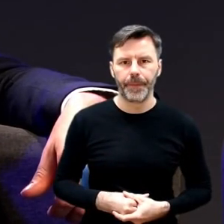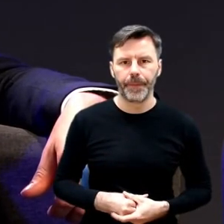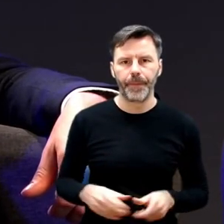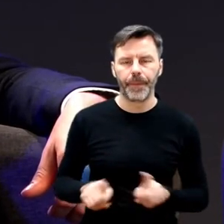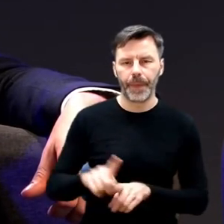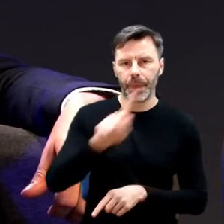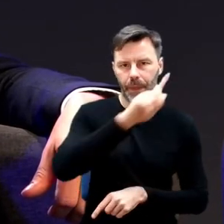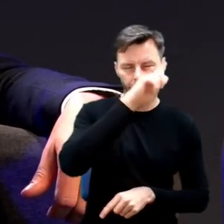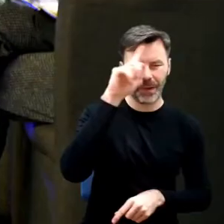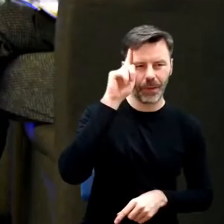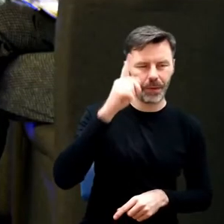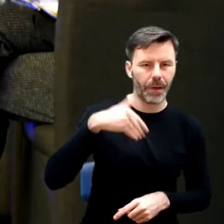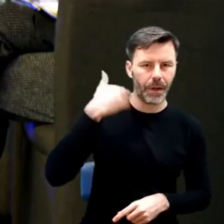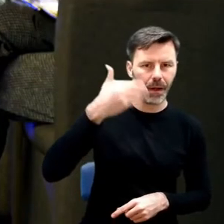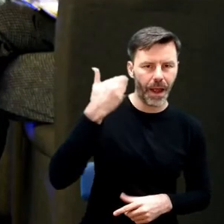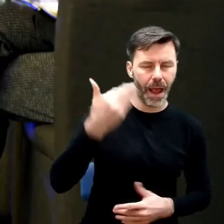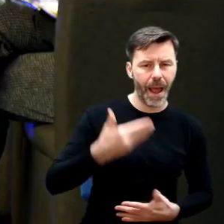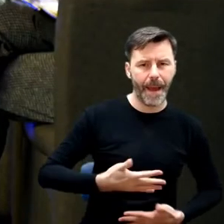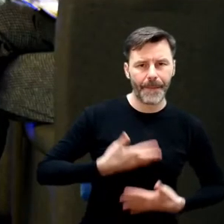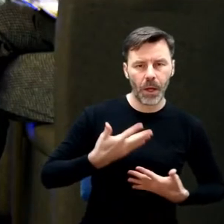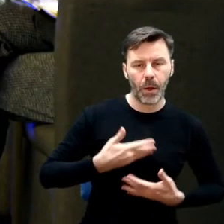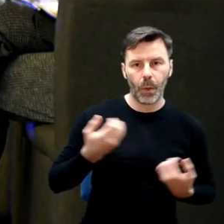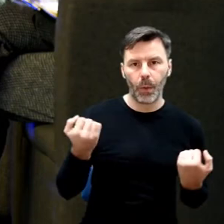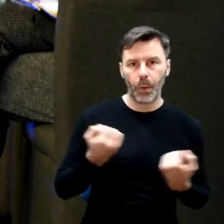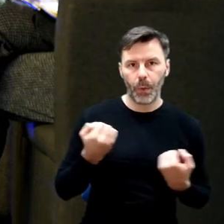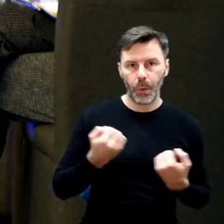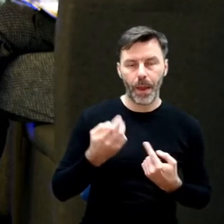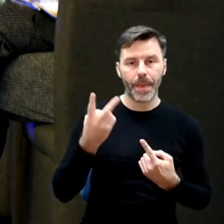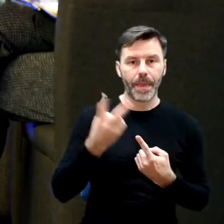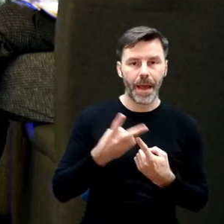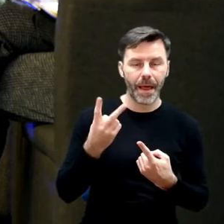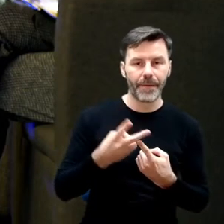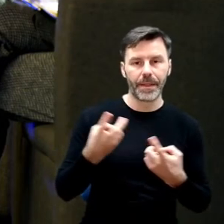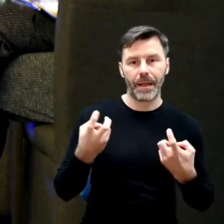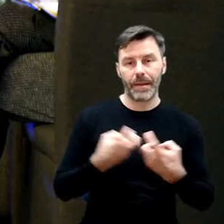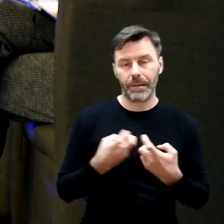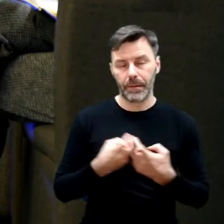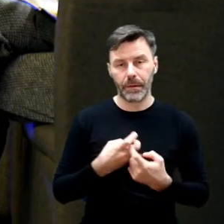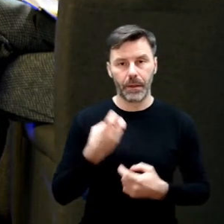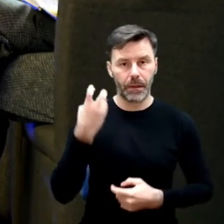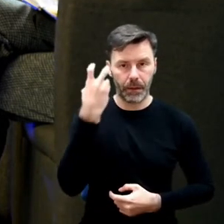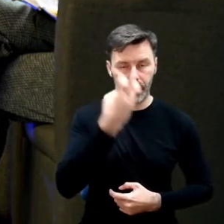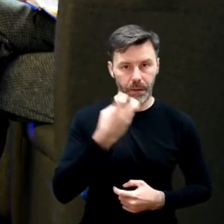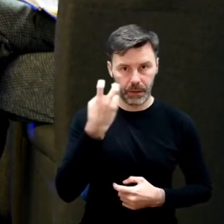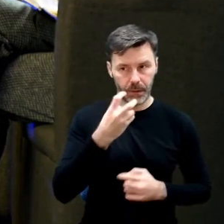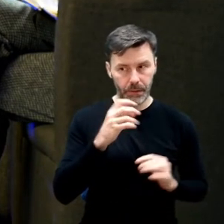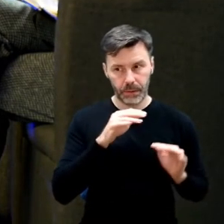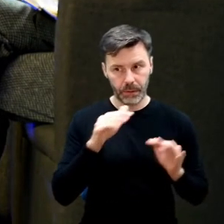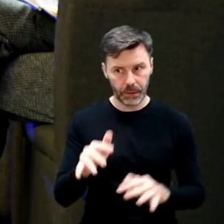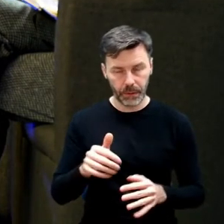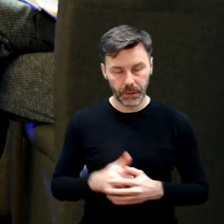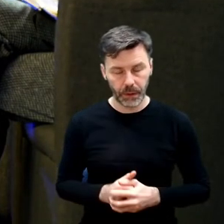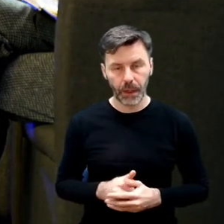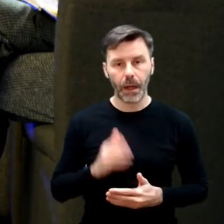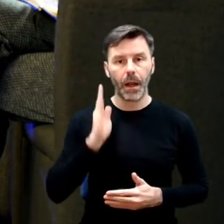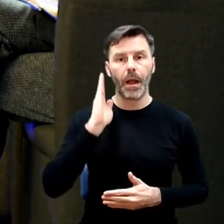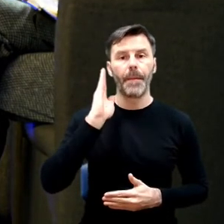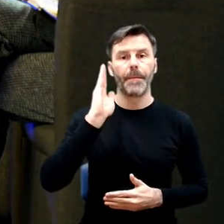zainteresowanie mediów niewątpliwe i kiedy przyszedł czas na odpowiedzi Pana prezesa,